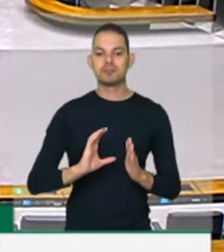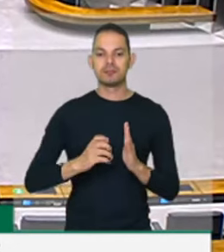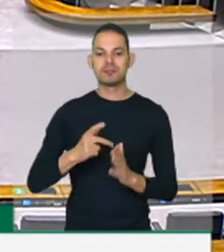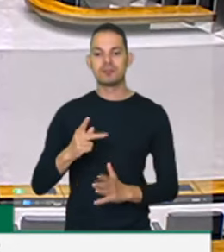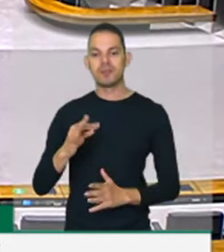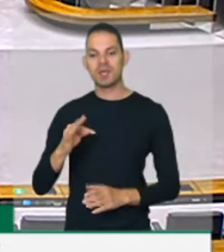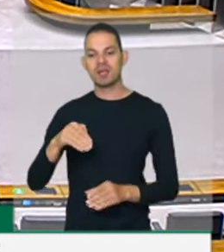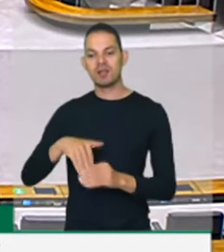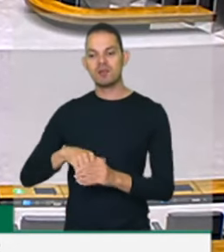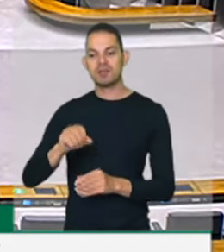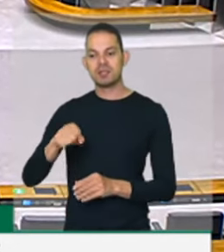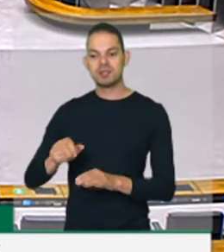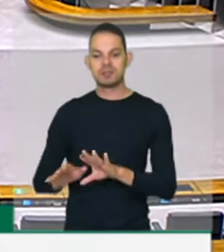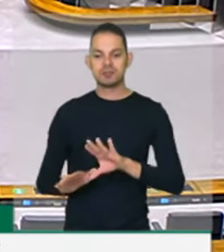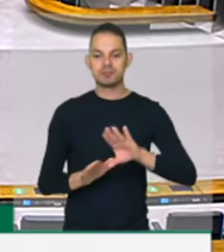ORIENTA O PSB? PP É SIM. COMO